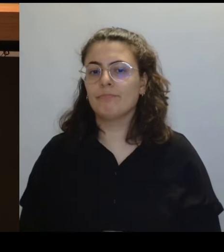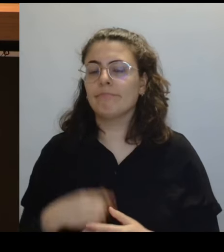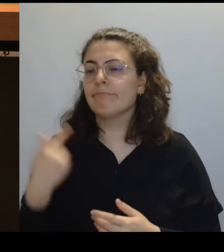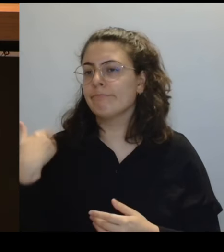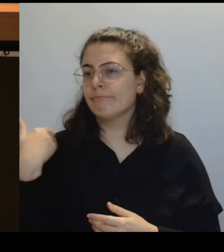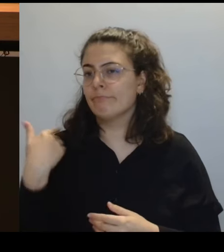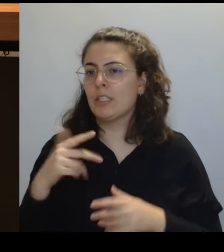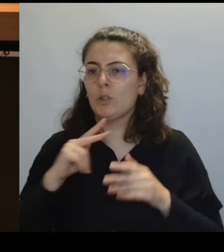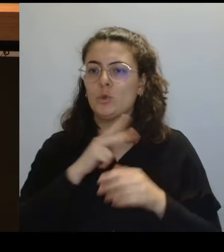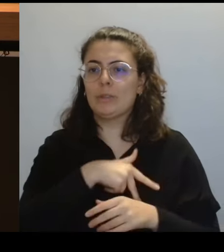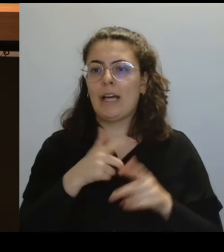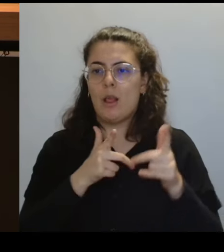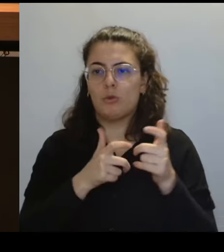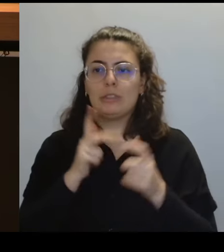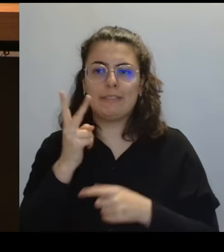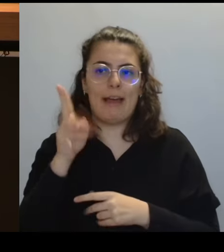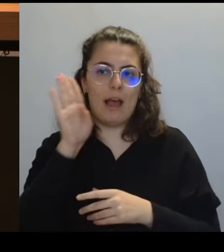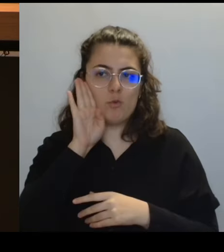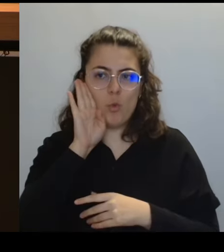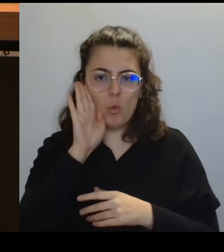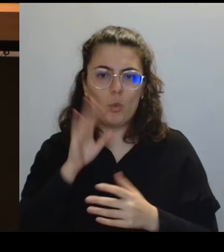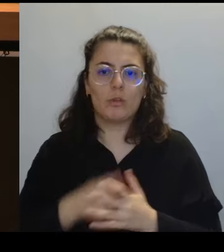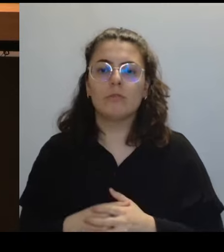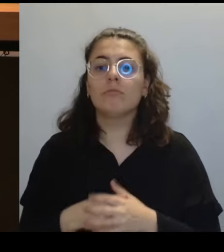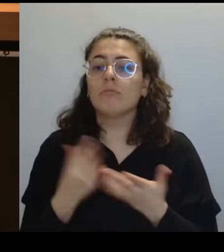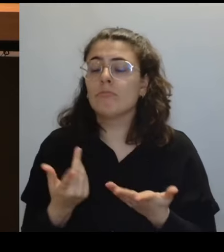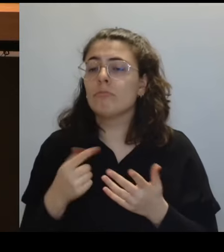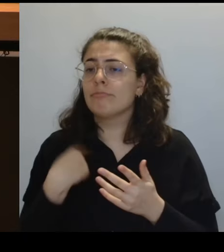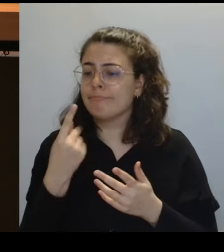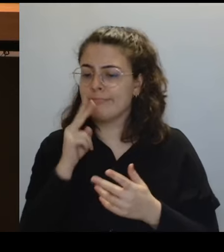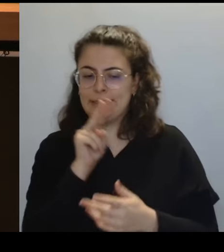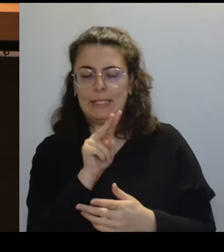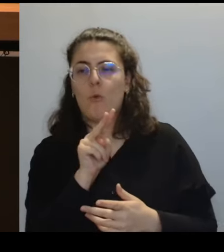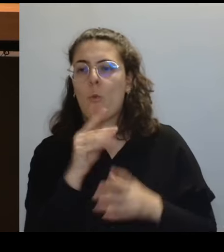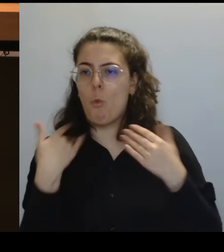gesehen, wie kompliziert der Sachverhalt ist, weil der Ansatzpunkt